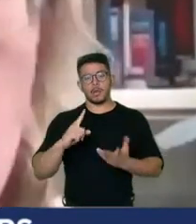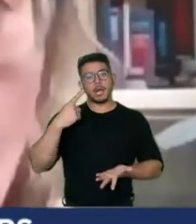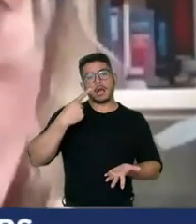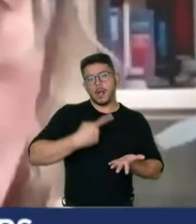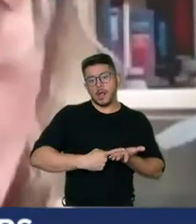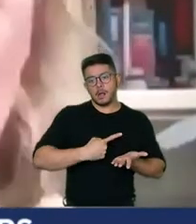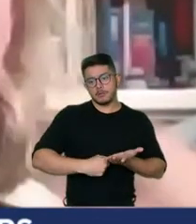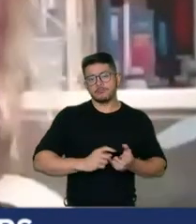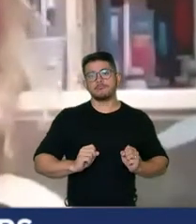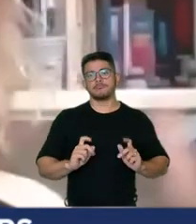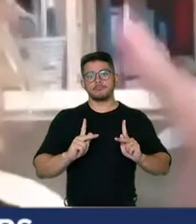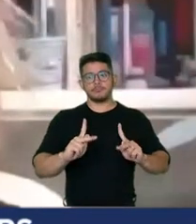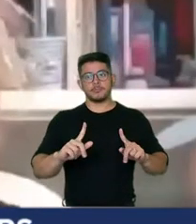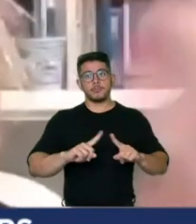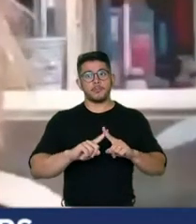ENTENDO A NECESSIDADE DOS ACORDOS RETIRANDO A PALAVRA